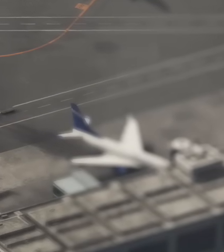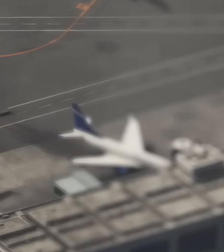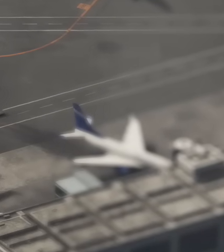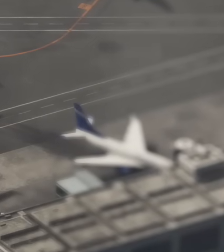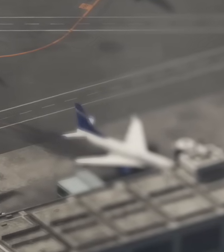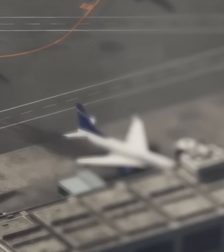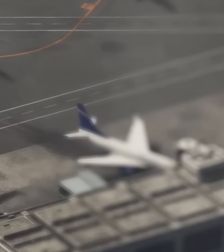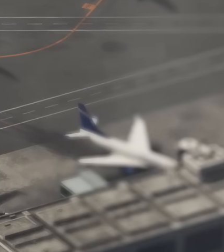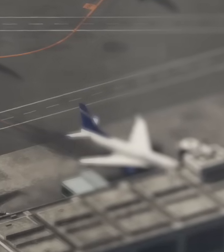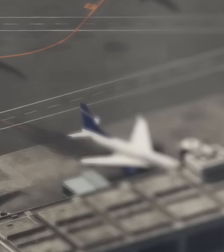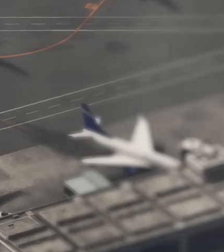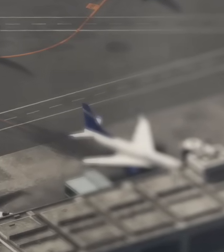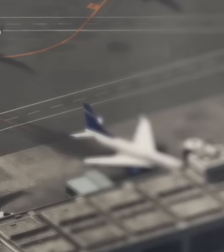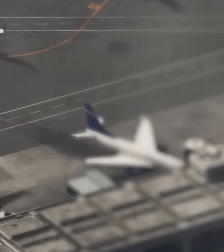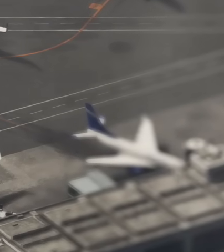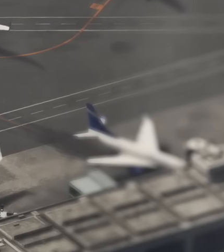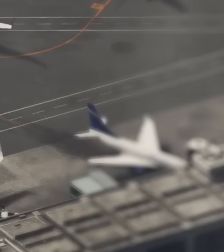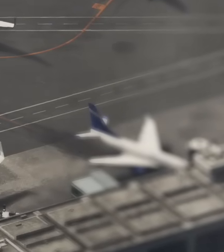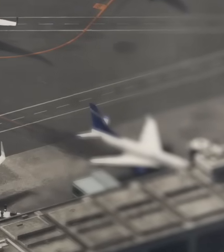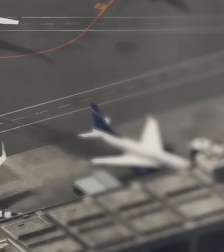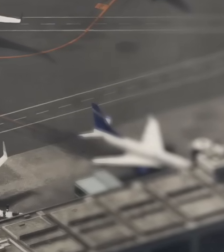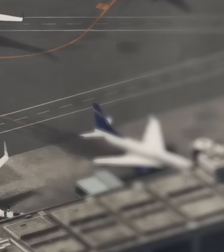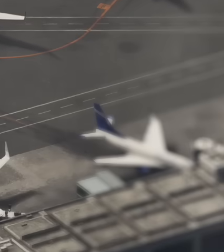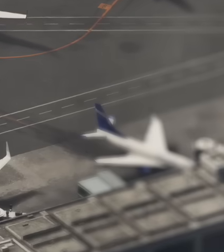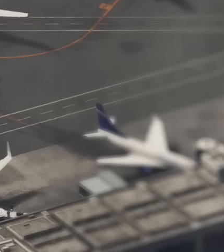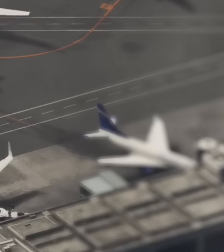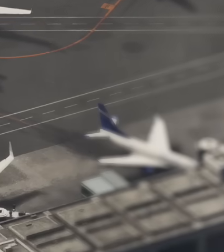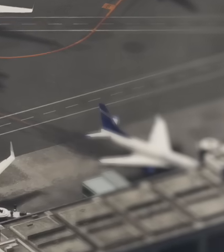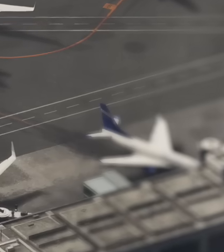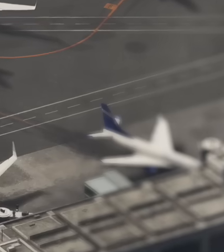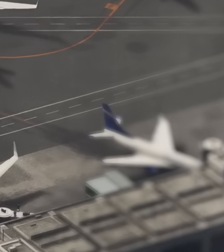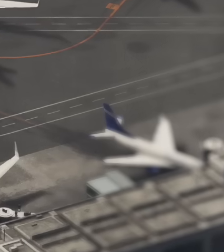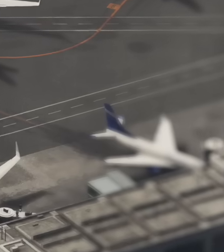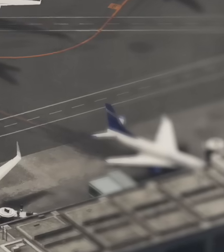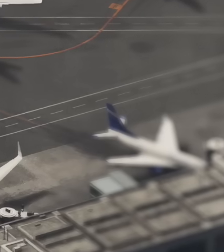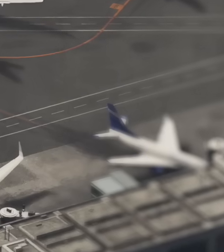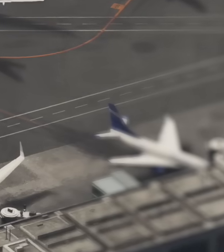la construcción del aeropuerto en Texcoco. Era evidente que el aeropuerto internacional de la